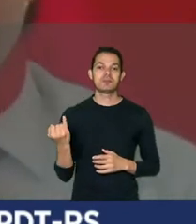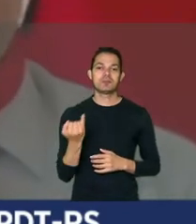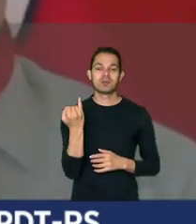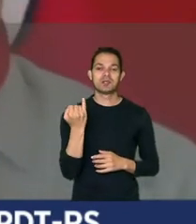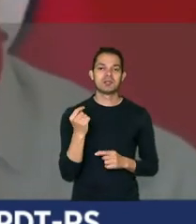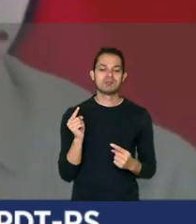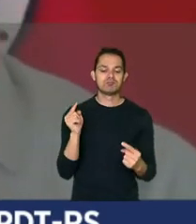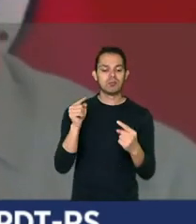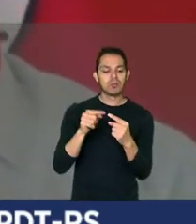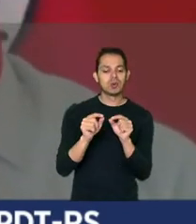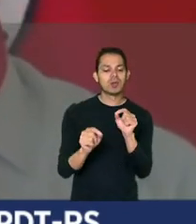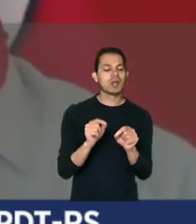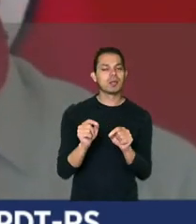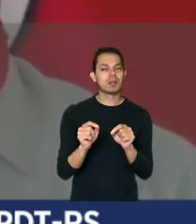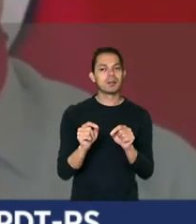IMPORTANTE PARA OS PC DS, PESSOA COM DEFICIÊNCIA. A